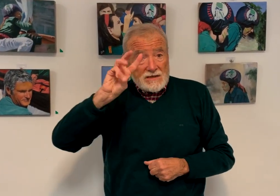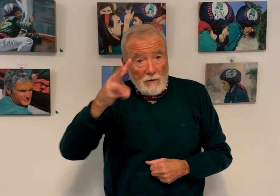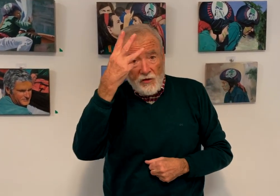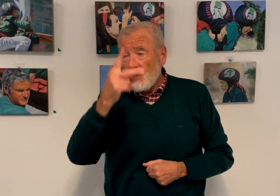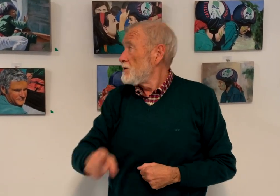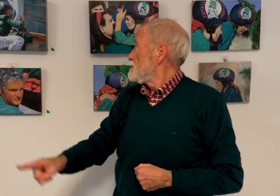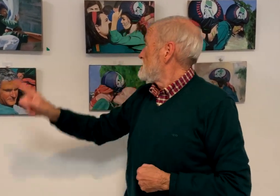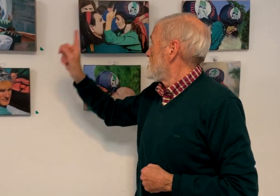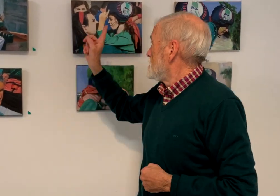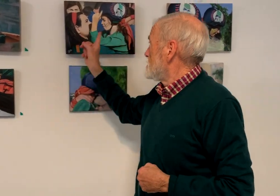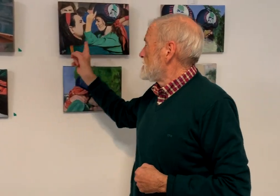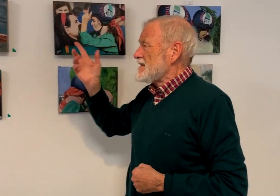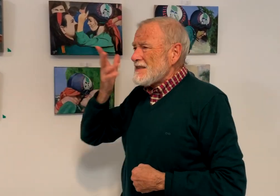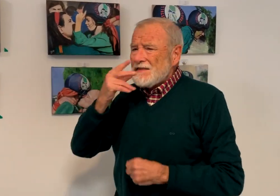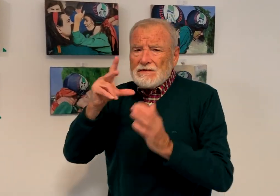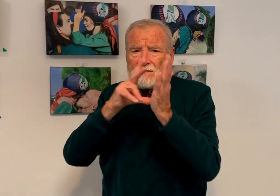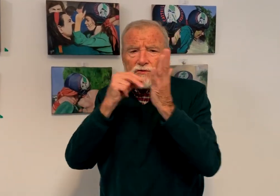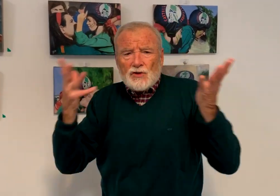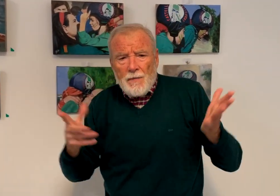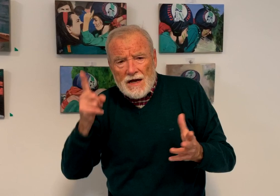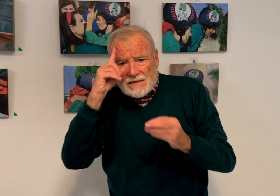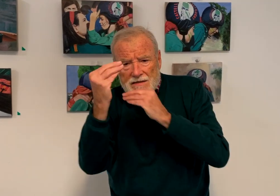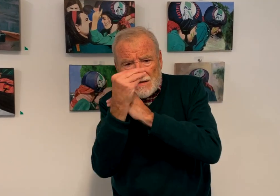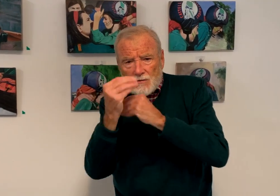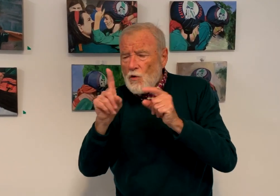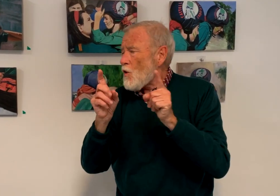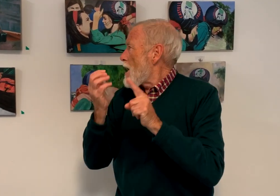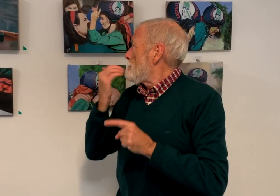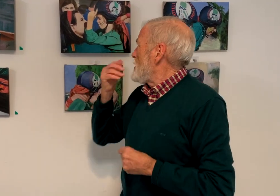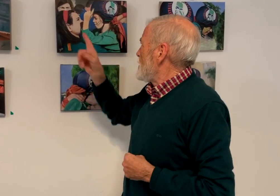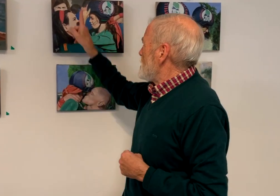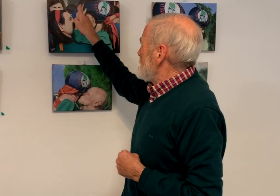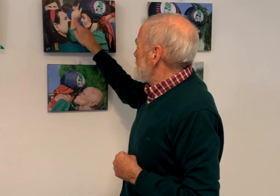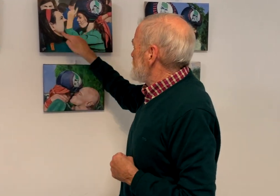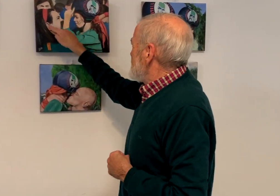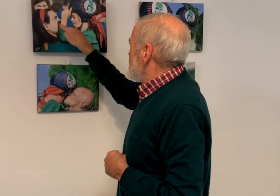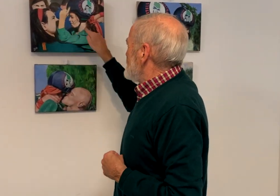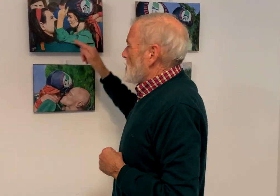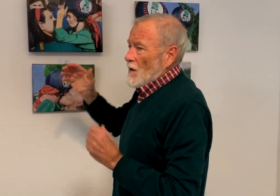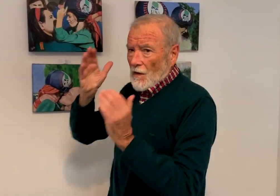el segundo cuadro es este, me eneseñó cómo dibujar las caras. Por ejemplo, primero hay que hacer una cruz en el medio,